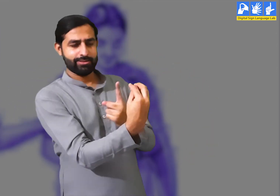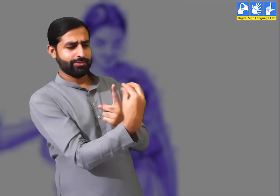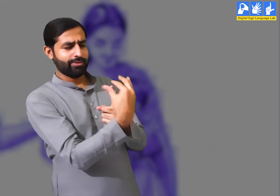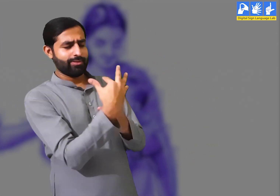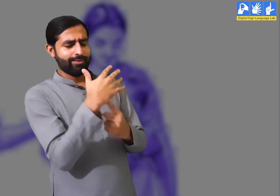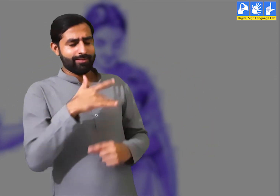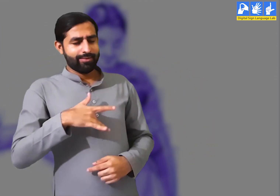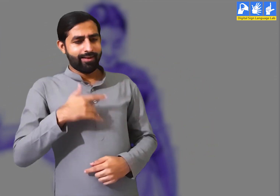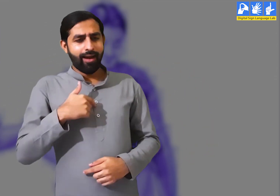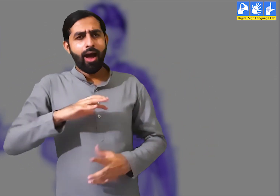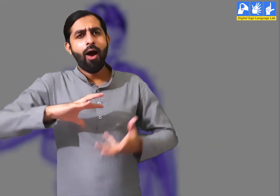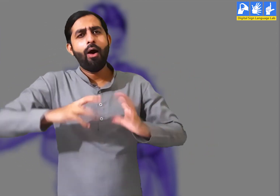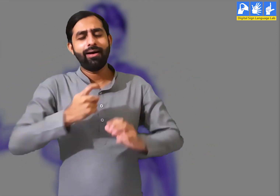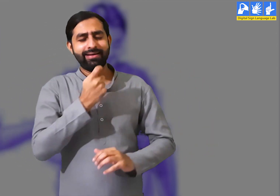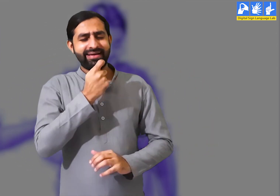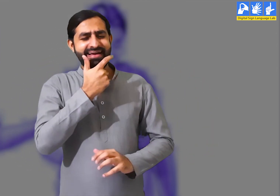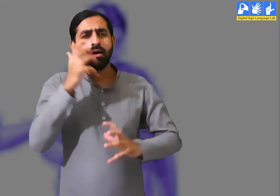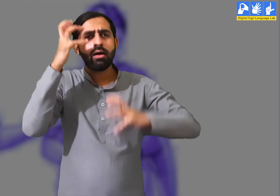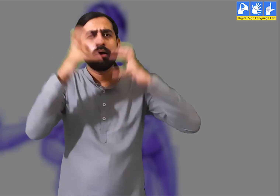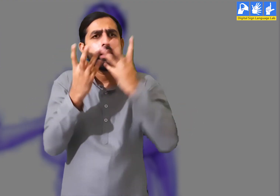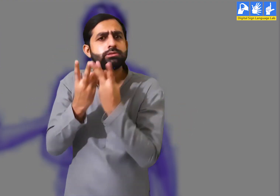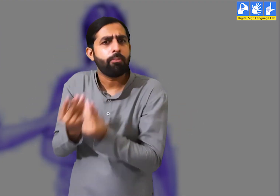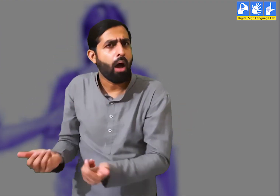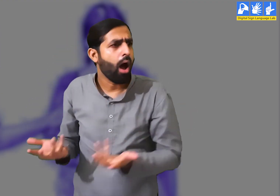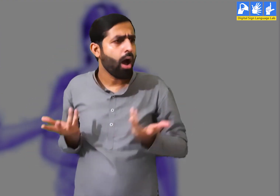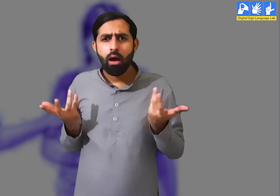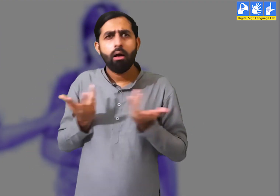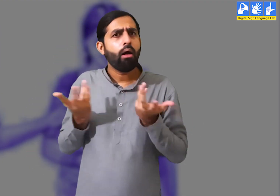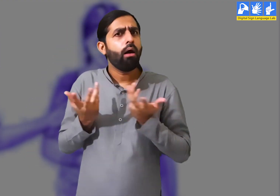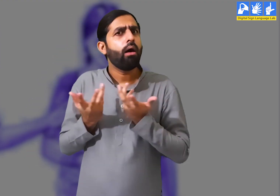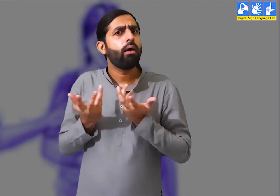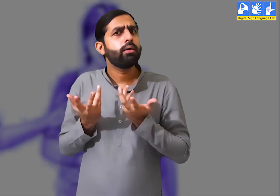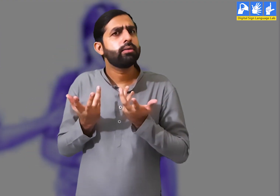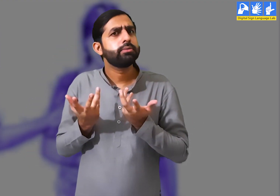जिससे उनके चेहरे पर मुस्कराहट आ जाती है और जो उनकी सारी परेशानियों को खत्म कर देता हैं?